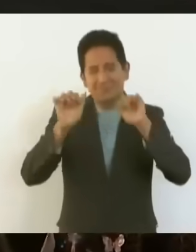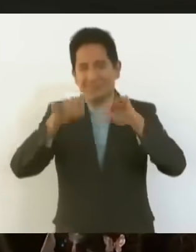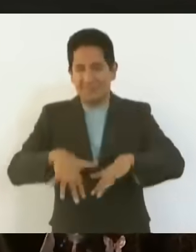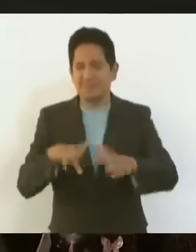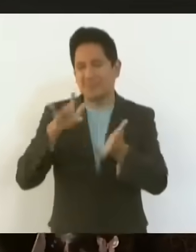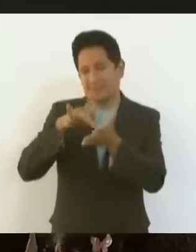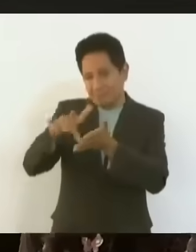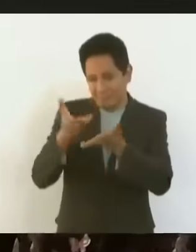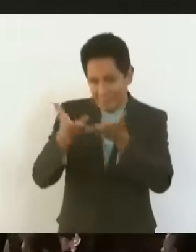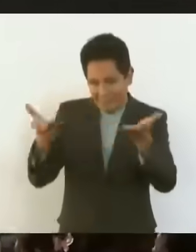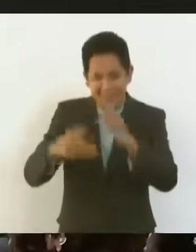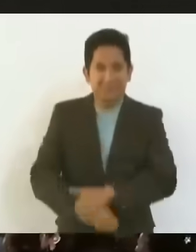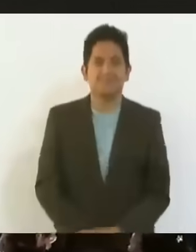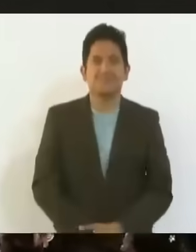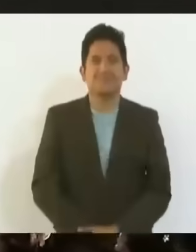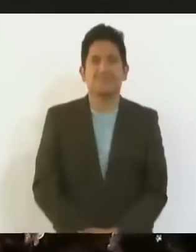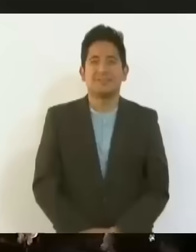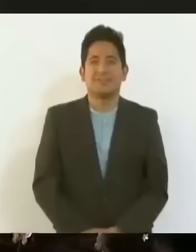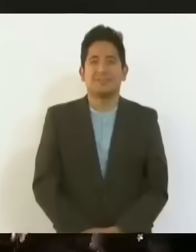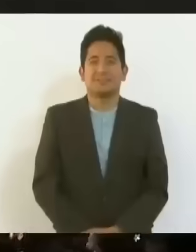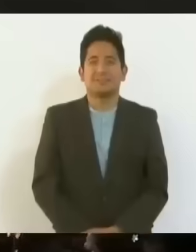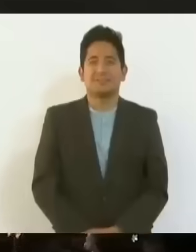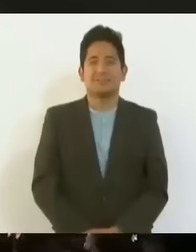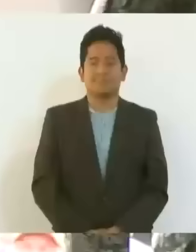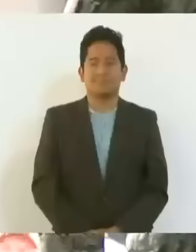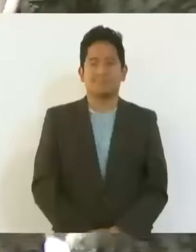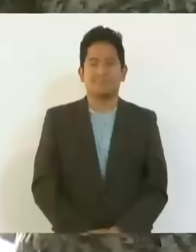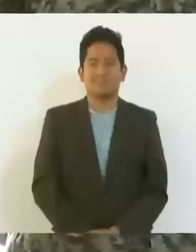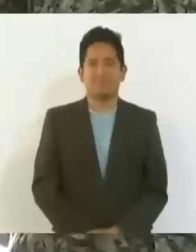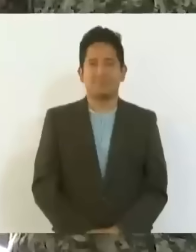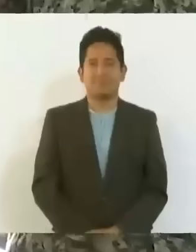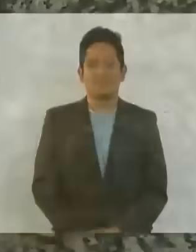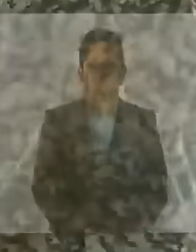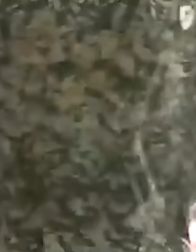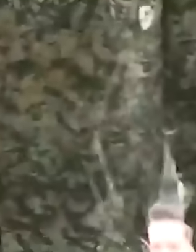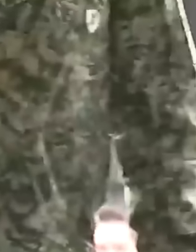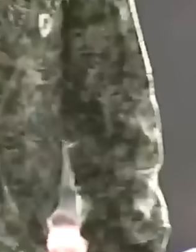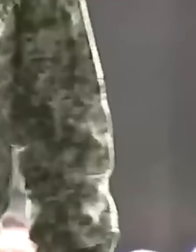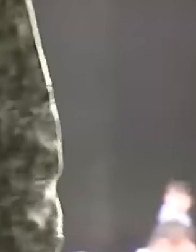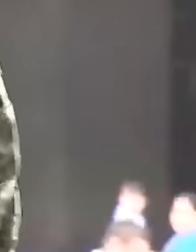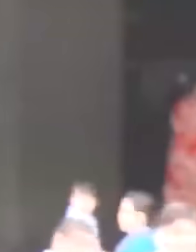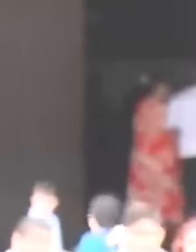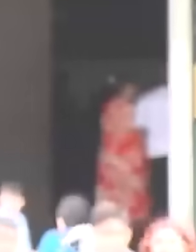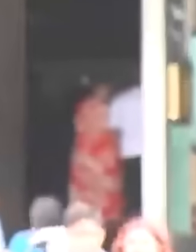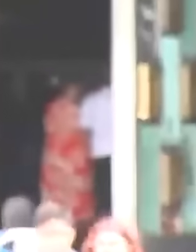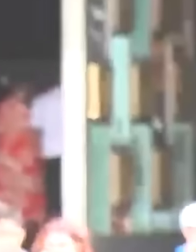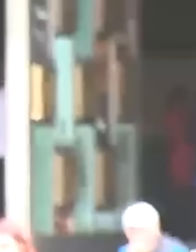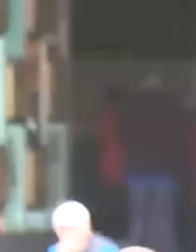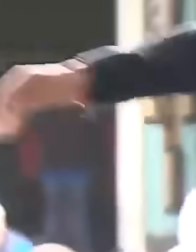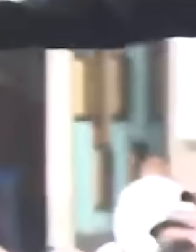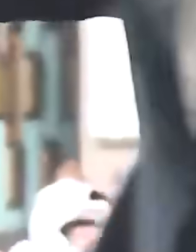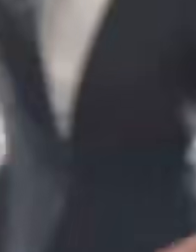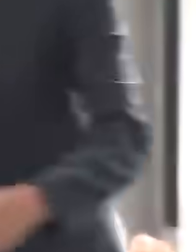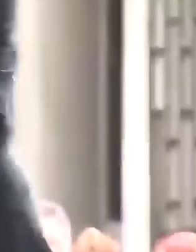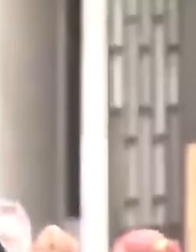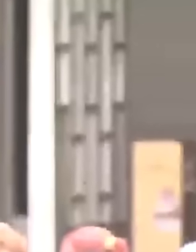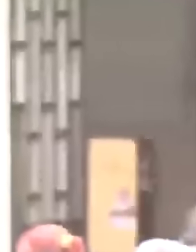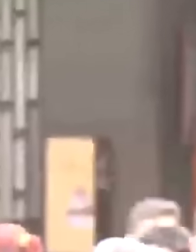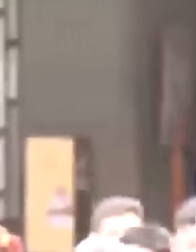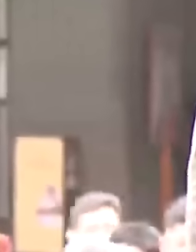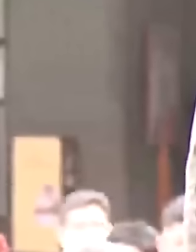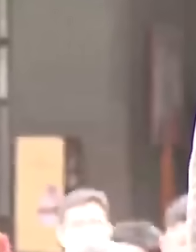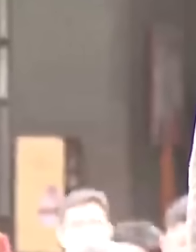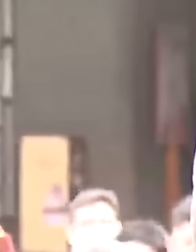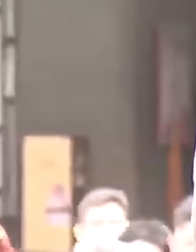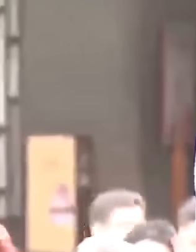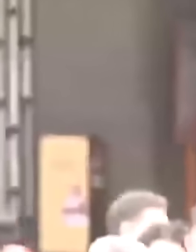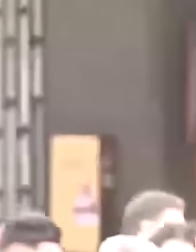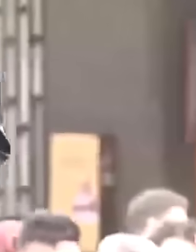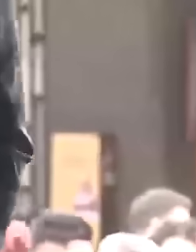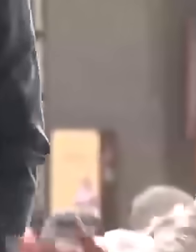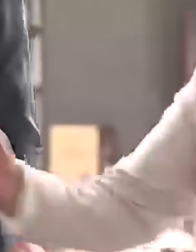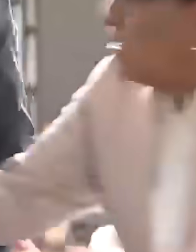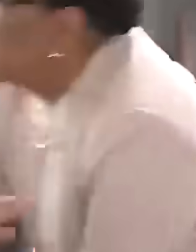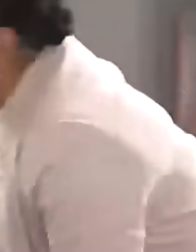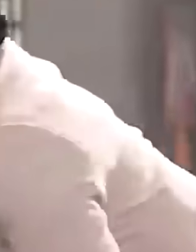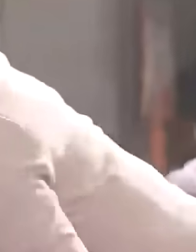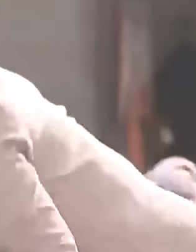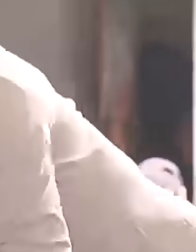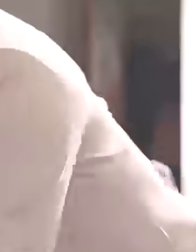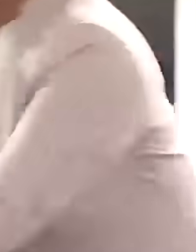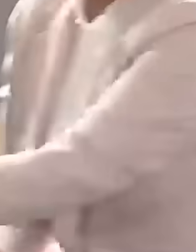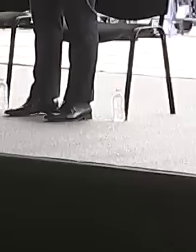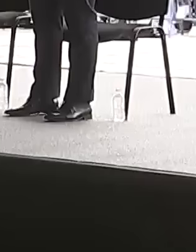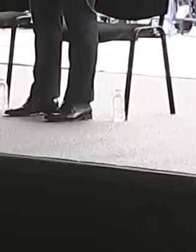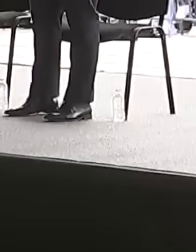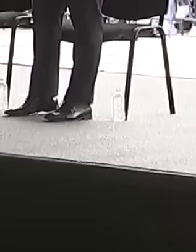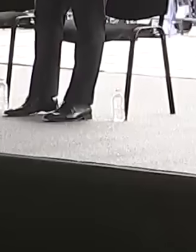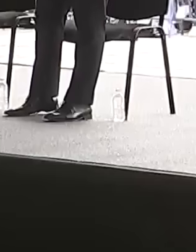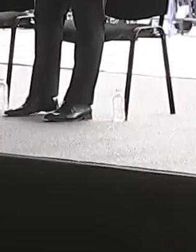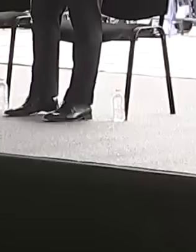[Aplausos]